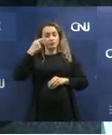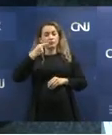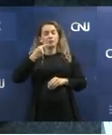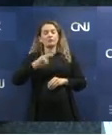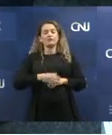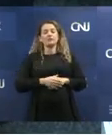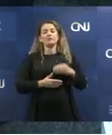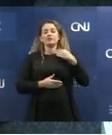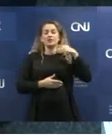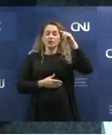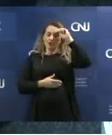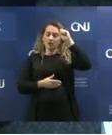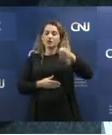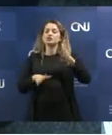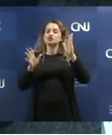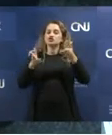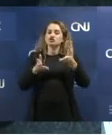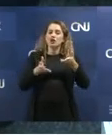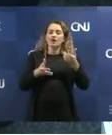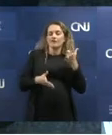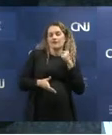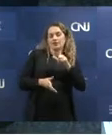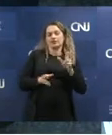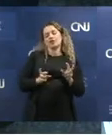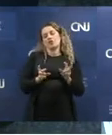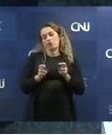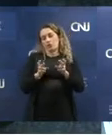está recuperada, mas desejar a ela toda a saúde